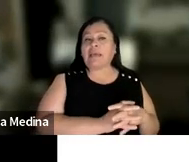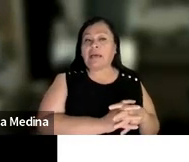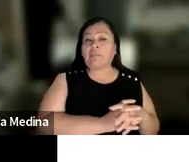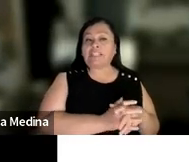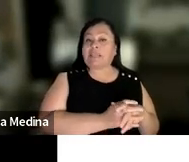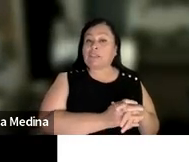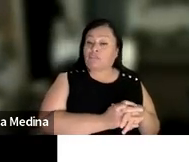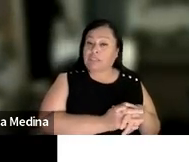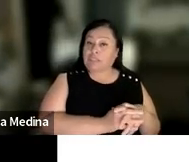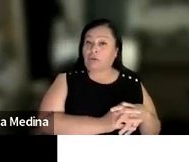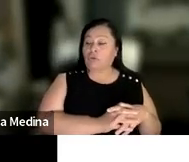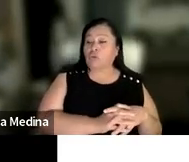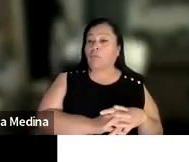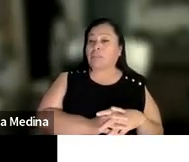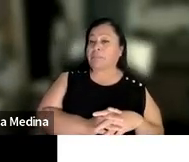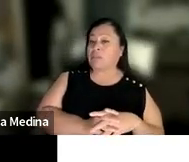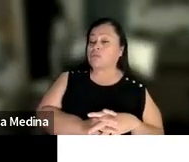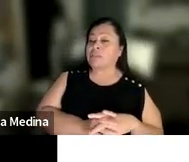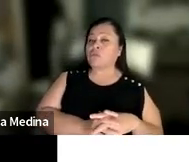visión borrosa.